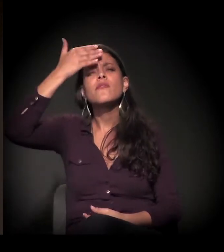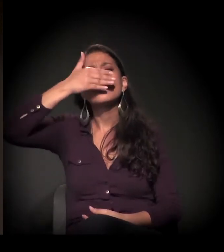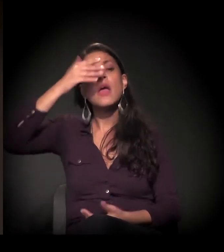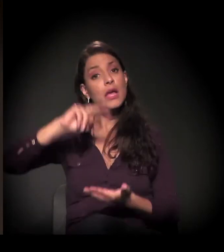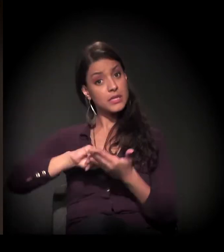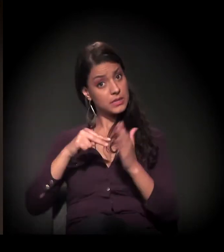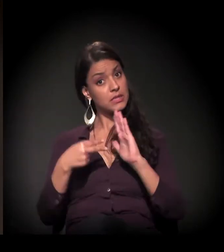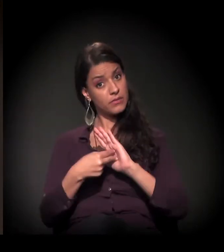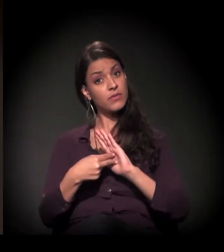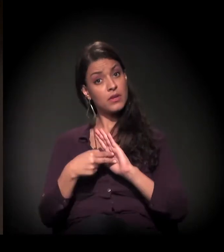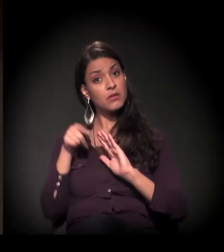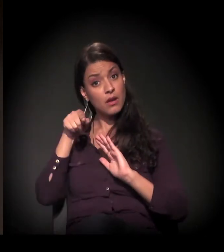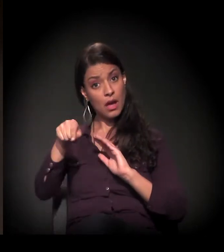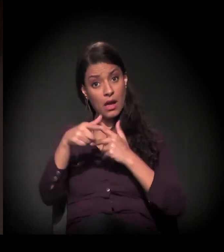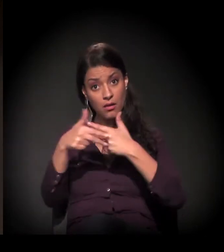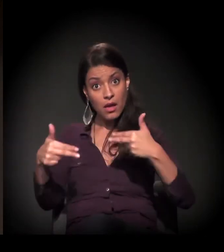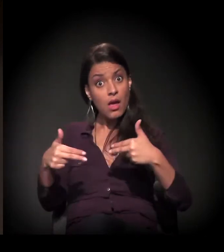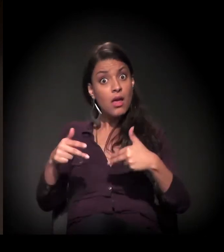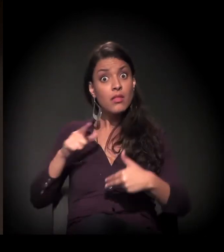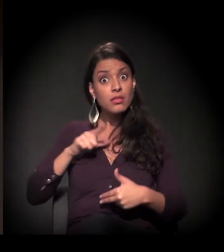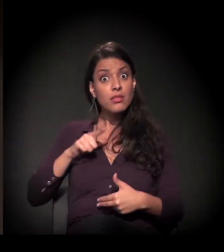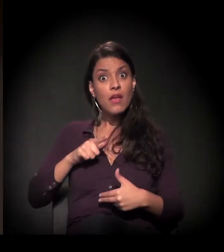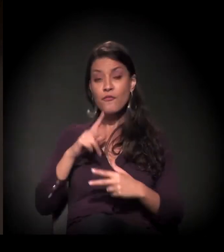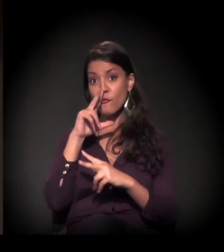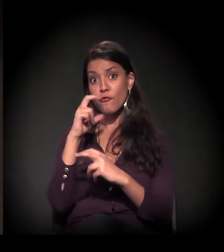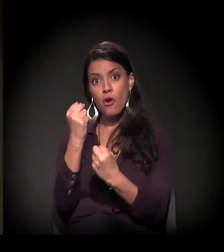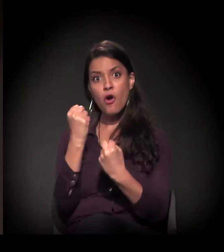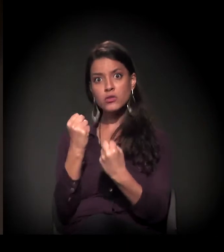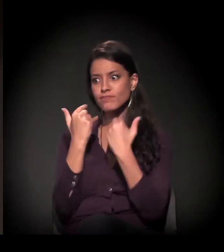são alguns dos aspectos mais visíveis das cidades,